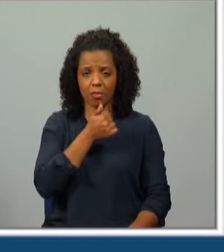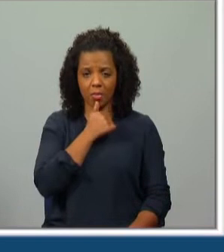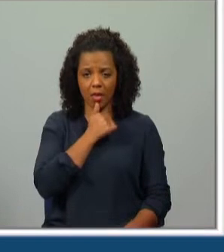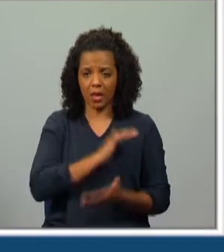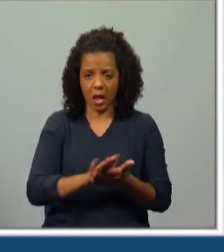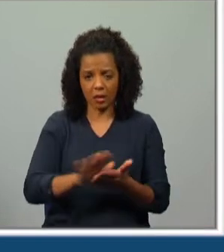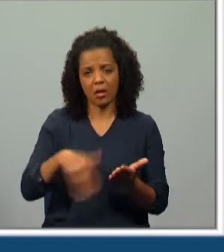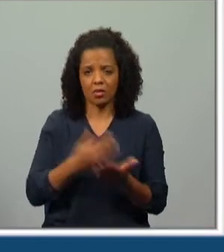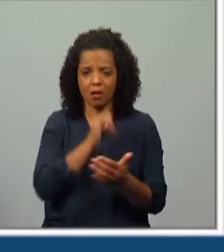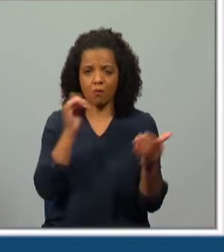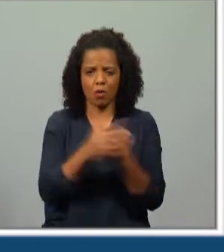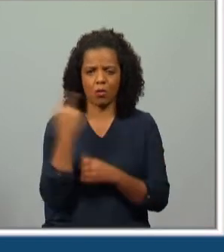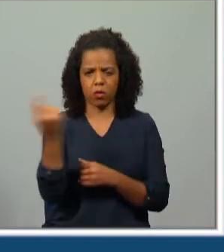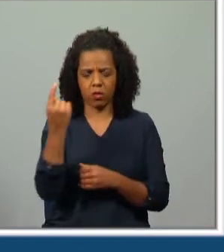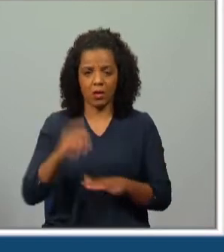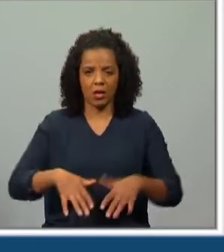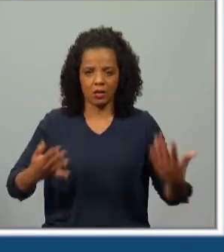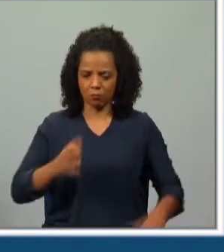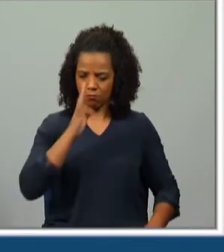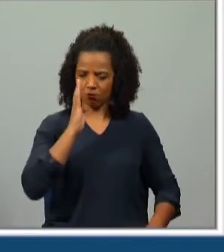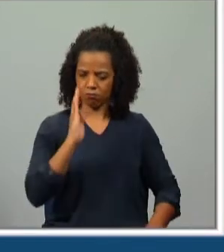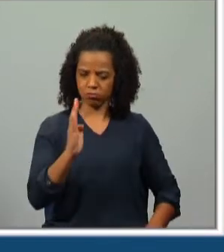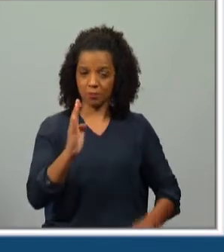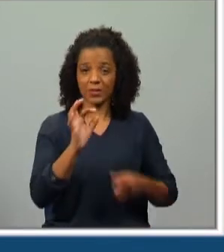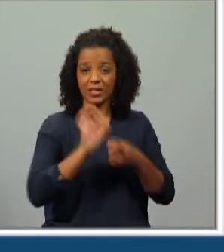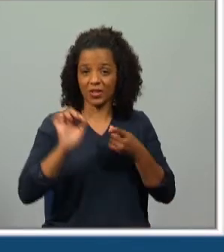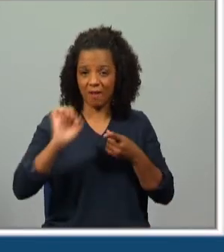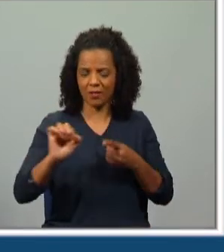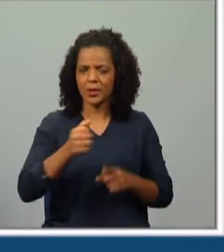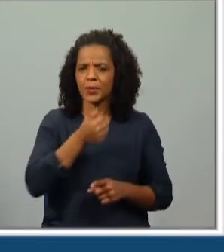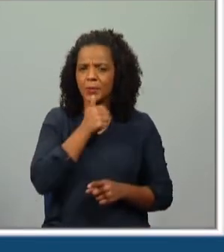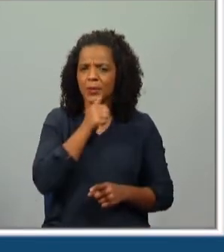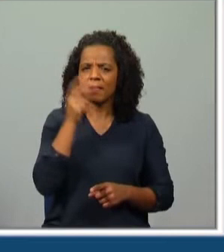determinada portanto uma característica dela de ser de lutar pela vida com todas 因此確定了一個特徵她要與所有人為生命而戰